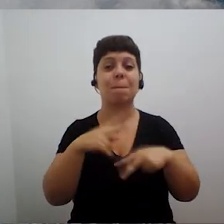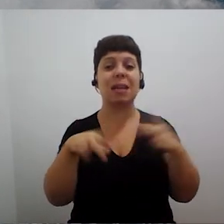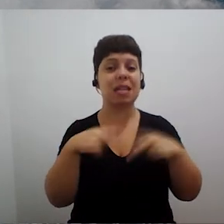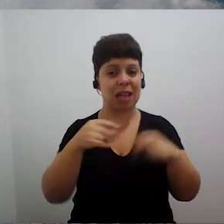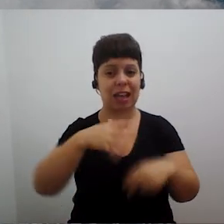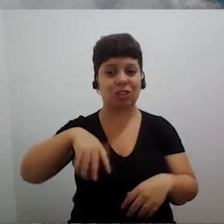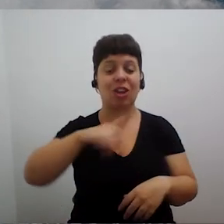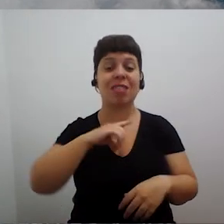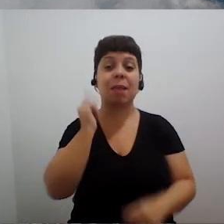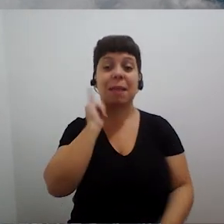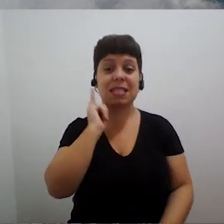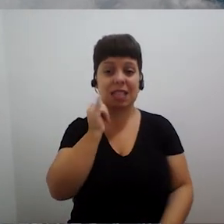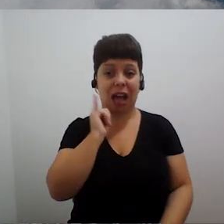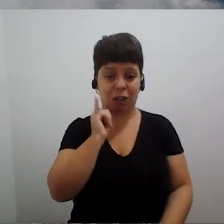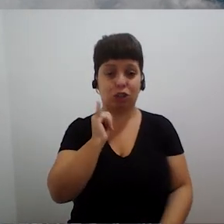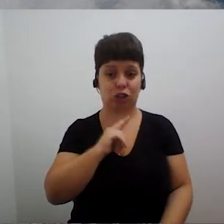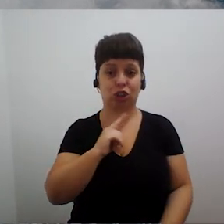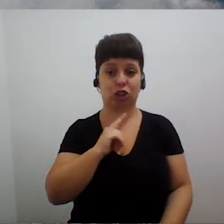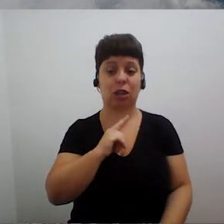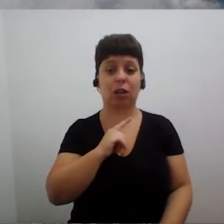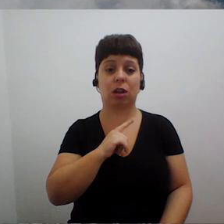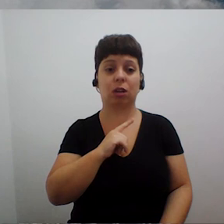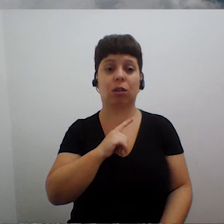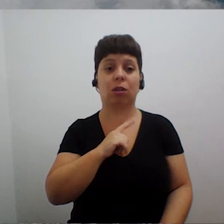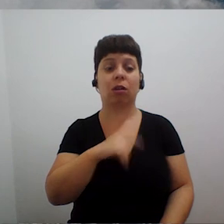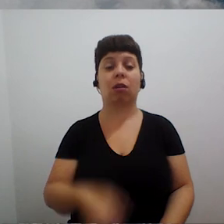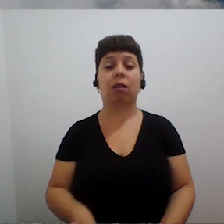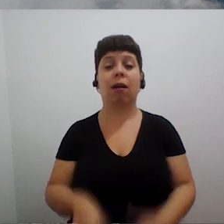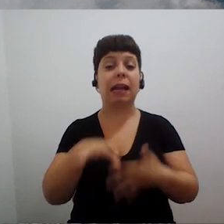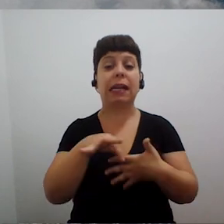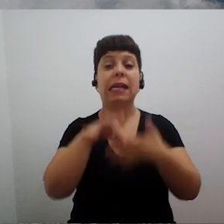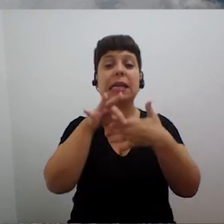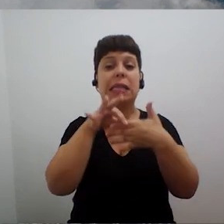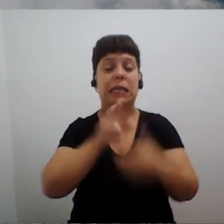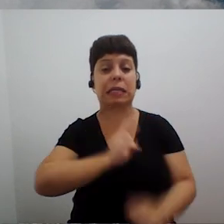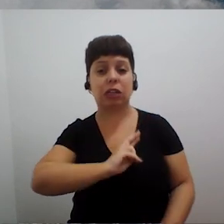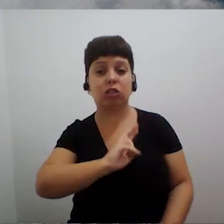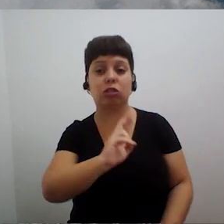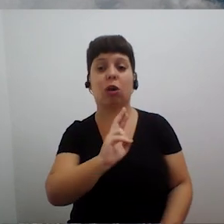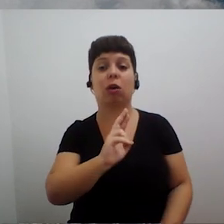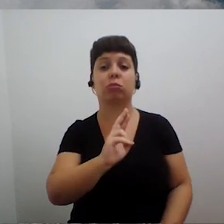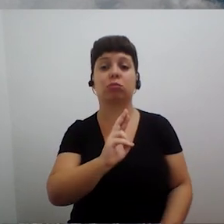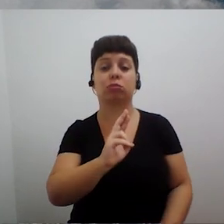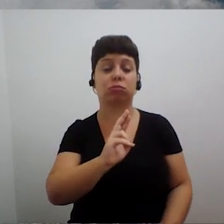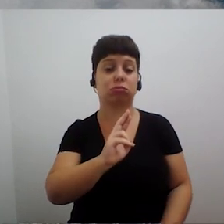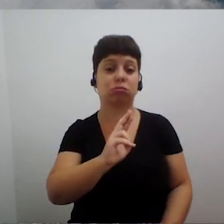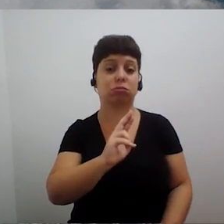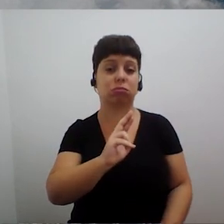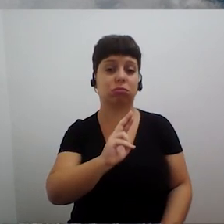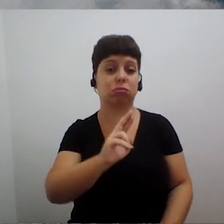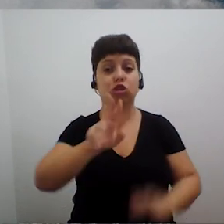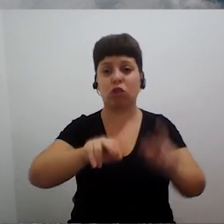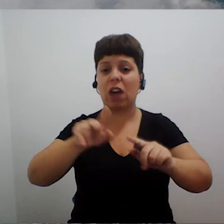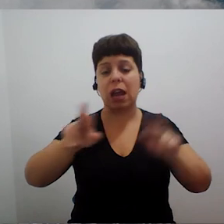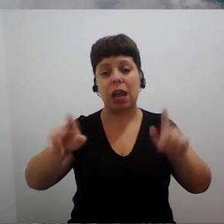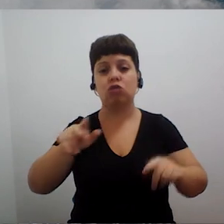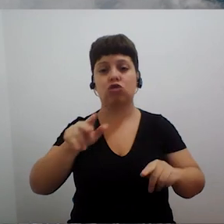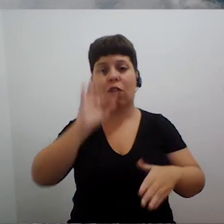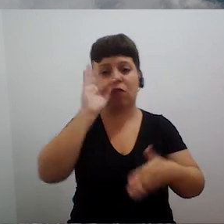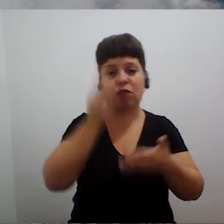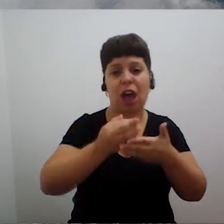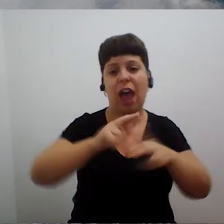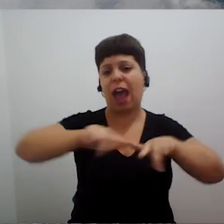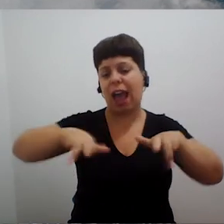mensagens de líderes religiosos de lideranças religiosas de diferentes fé e tradições que enviaram